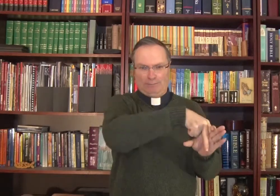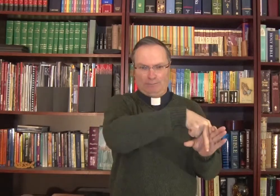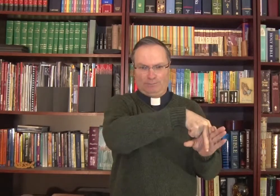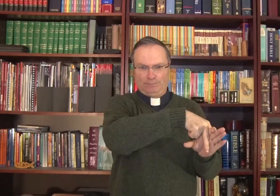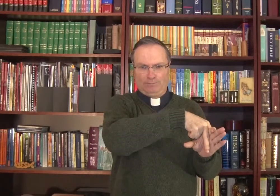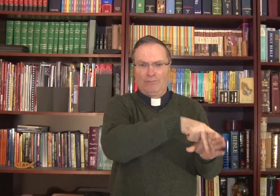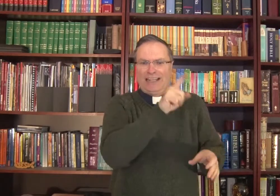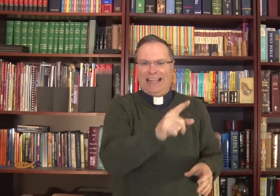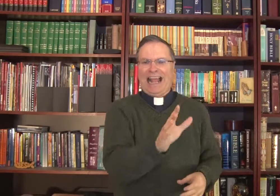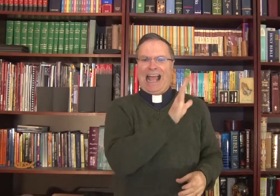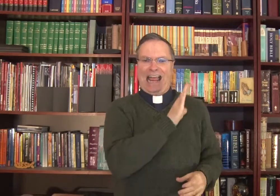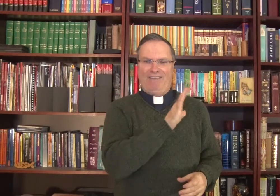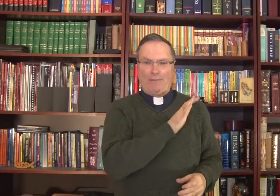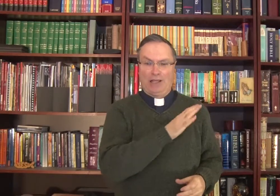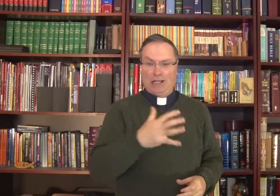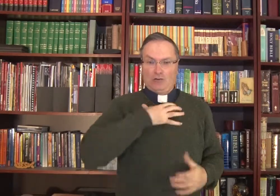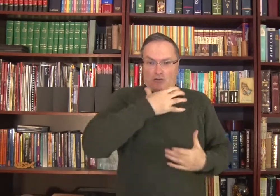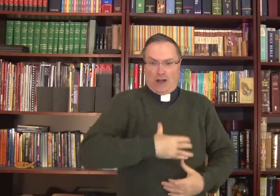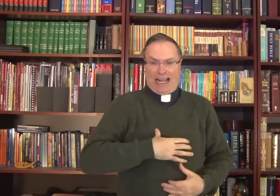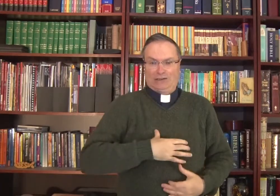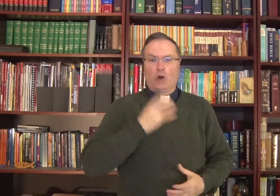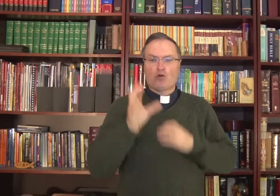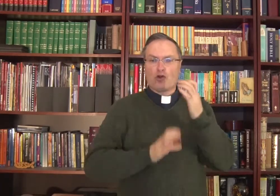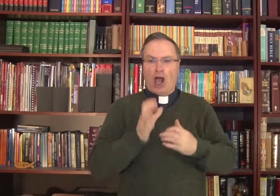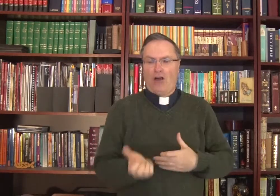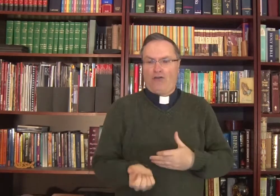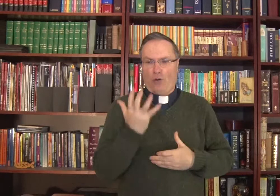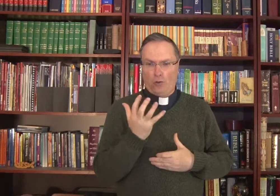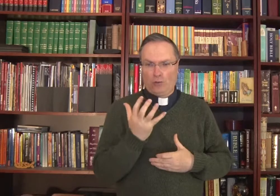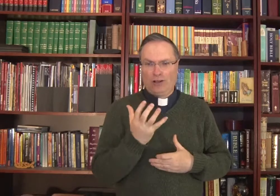ils avaient des cuirasses couleur de feu,